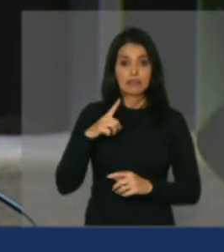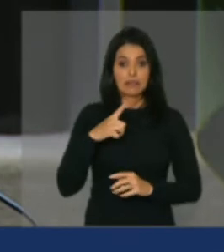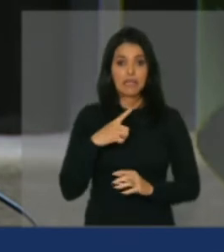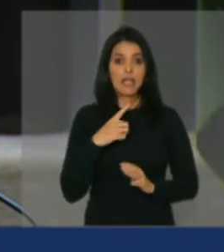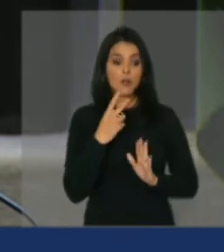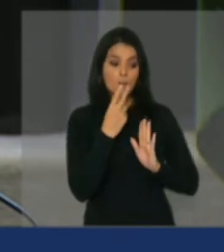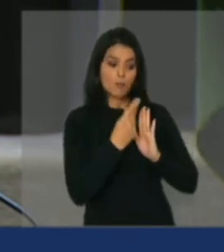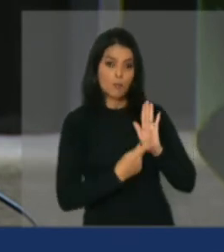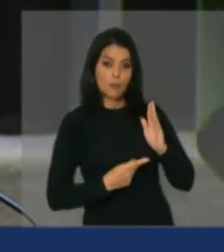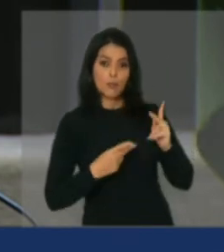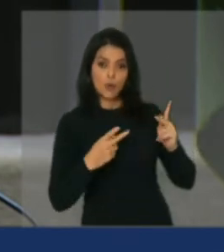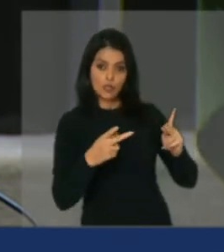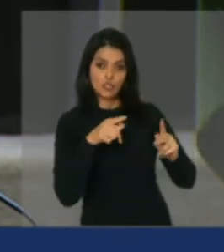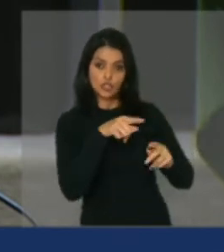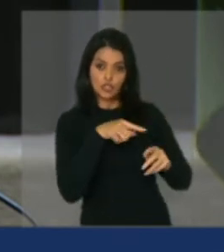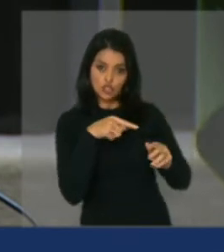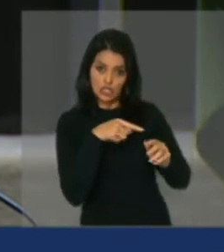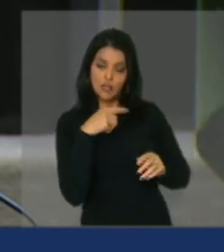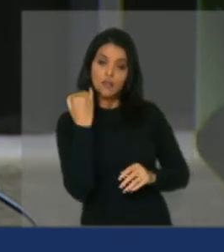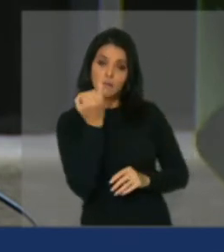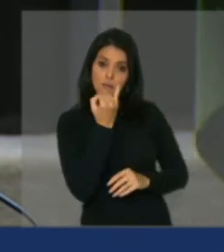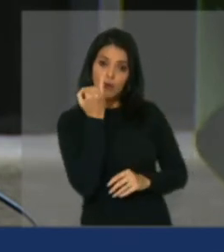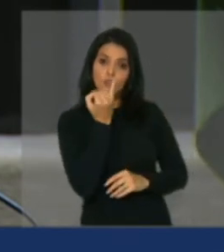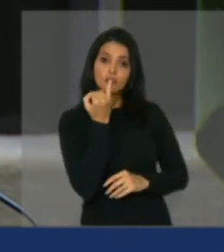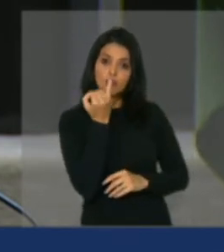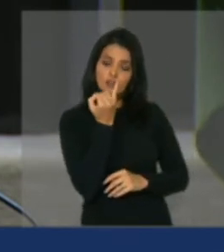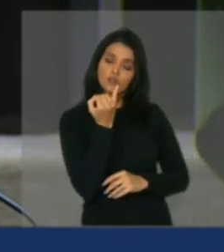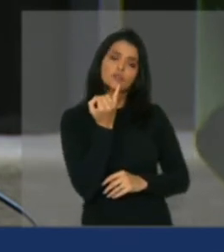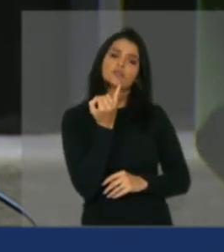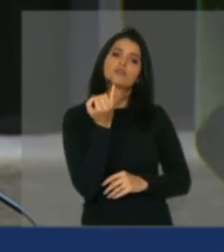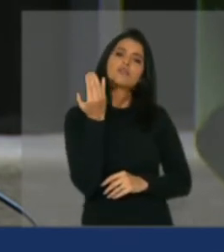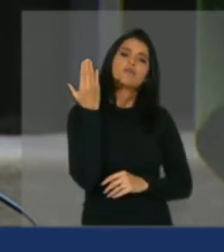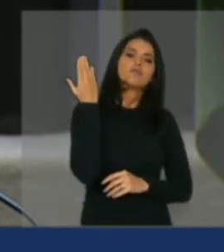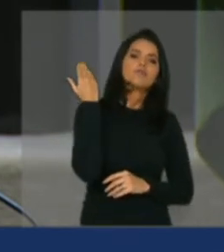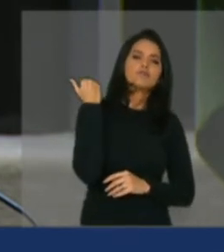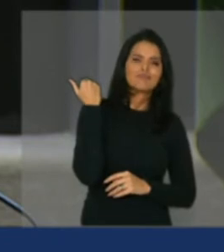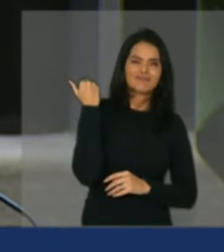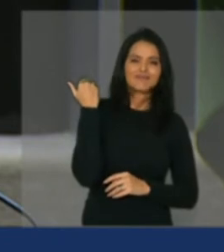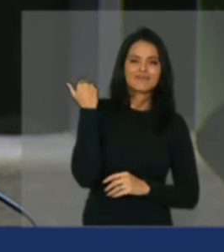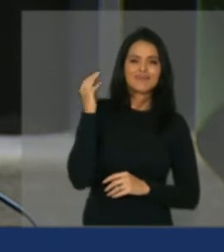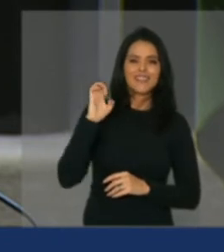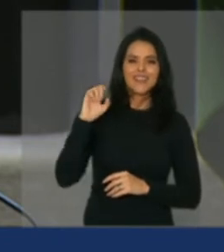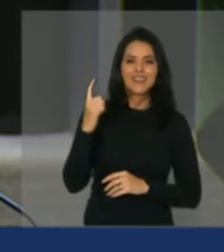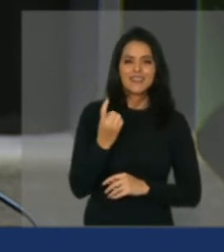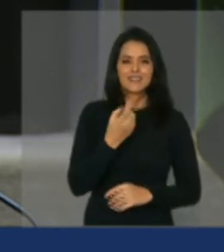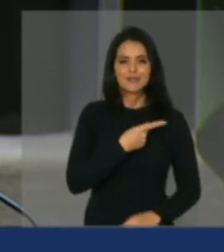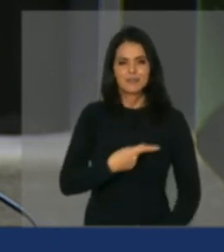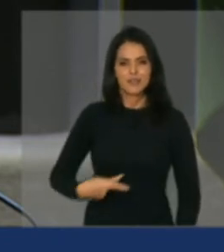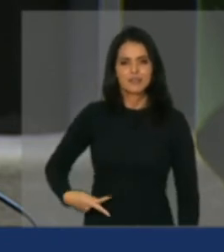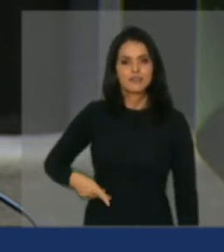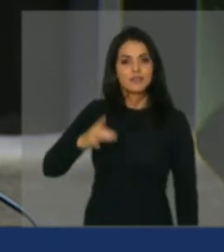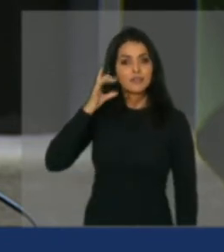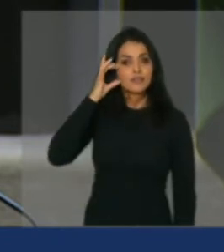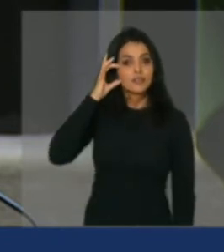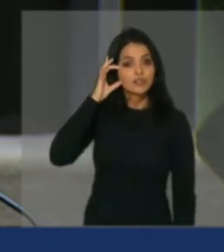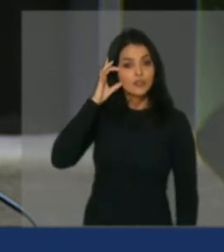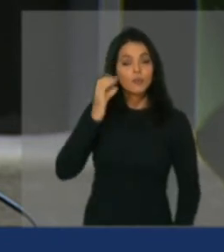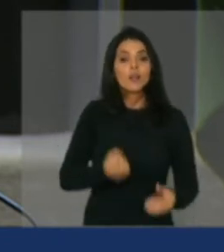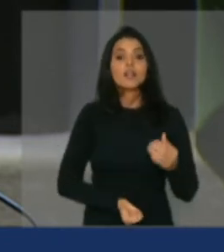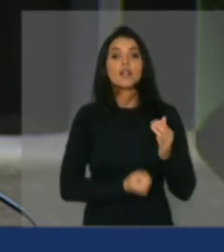POLÍTICA SUPERIMPORTANTE, ENTÃO, NAQUELE REQUERIMENTO DA PRESIDENTE DILMA, QUE PROPÔS O PAÍS DESCENTRALIZAR, O PROCESSO DE